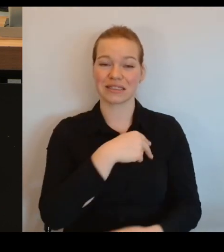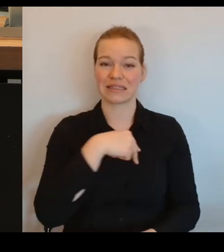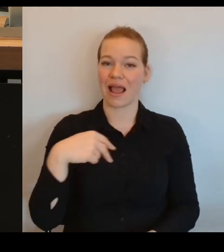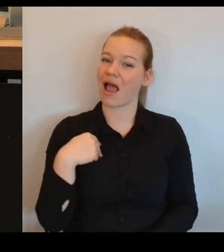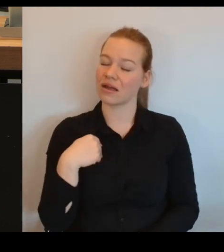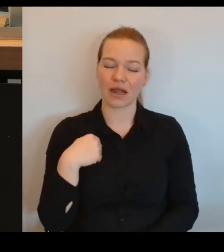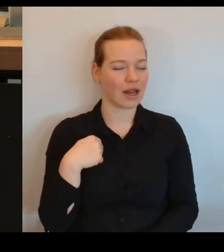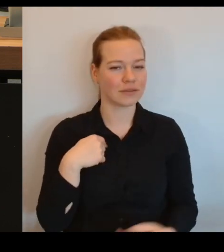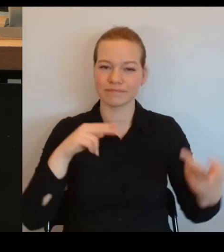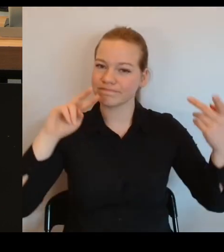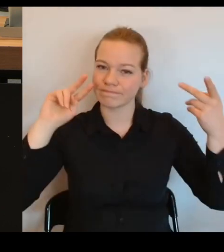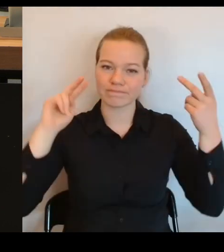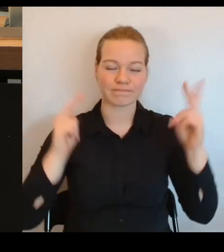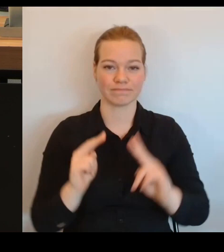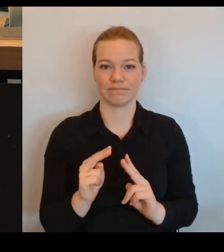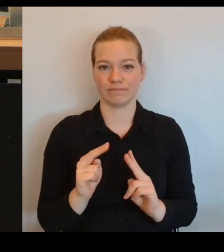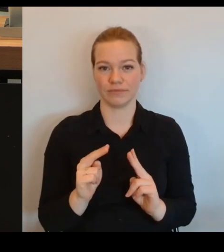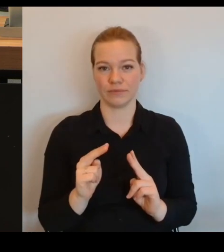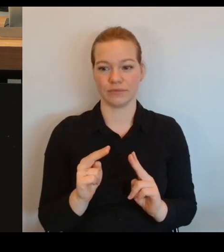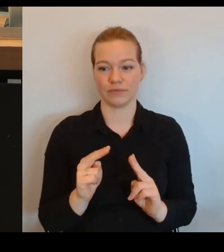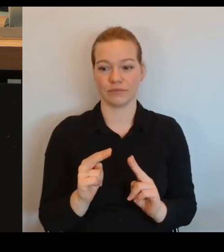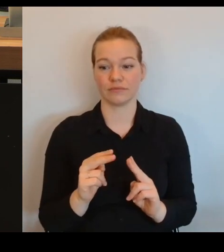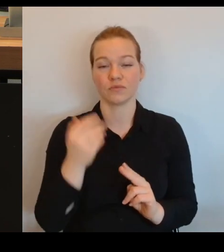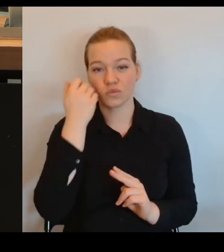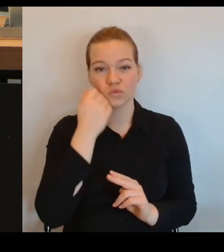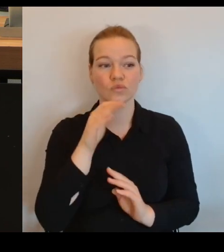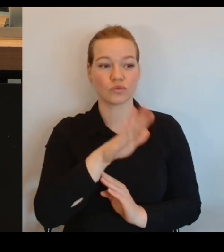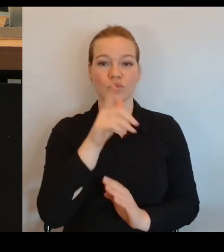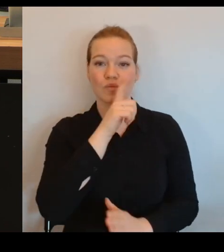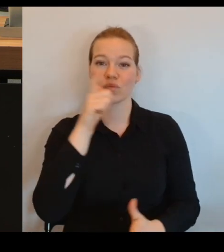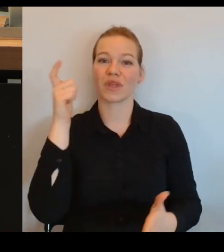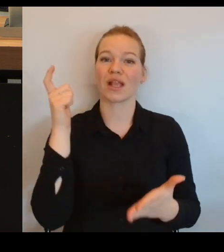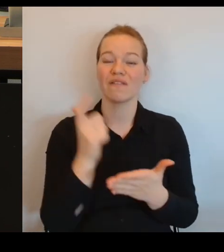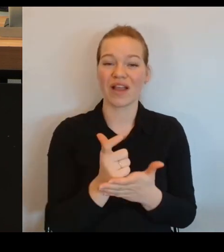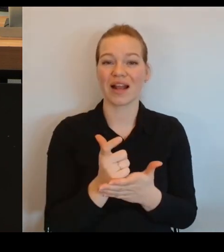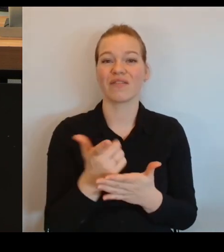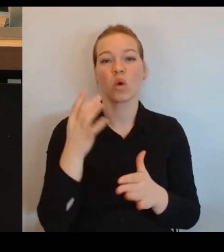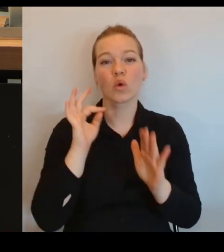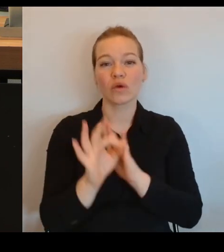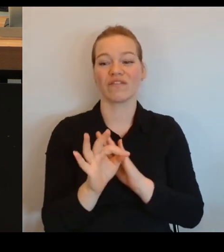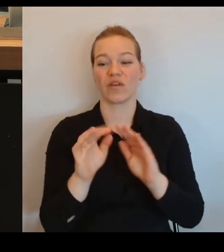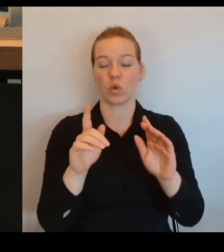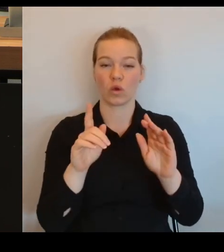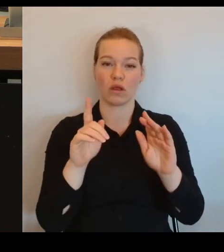Unternehmen auch gerecht werden. Herr Kollege, Sie müssten zum Schluss kommen, Ich komme dann damit auch zum Schluss.